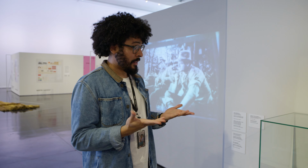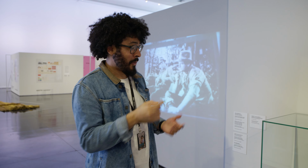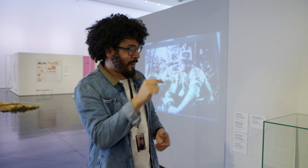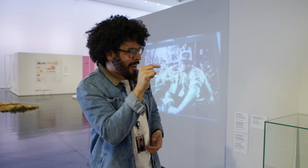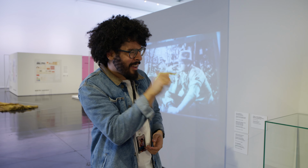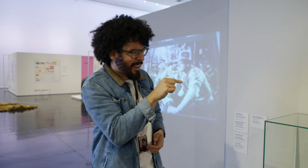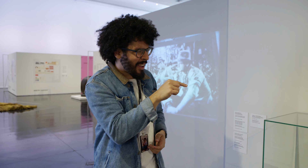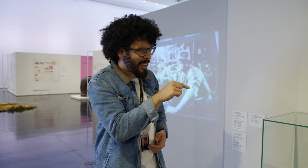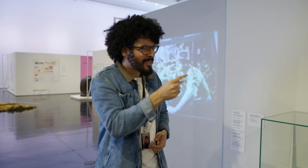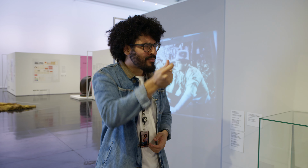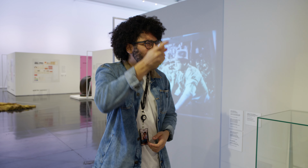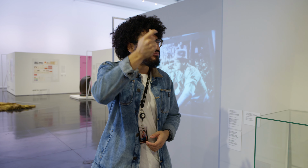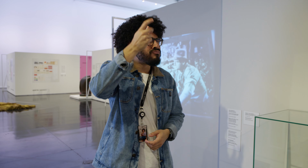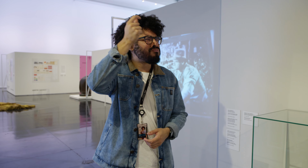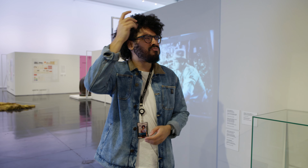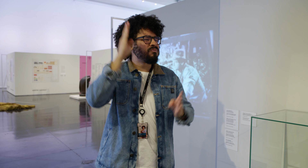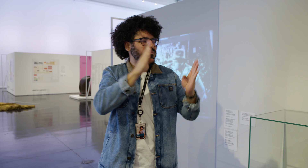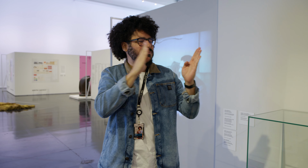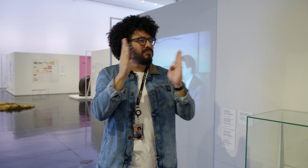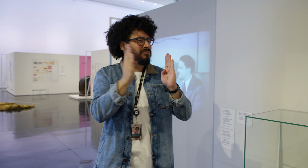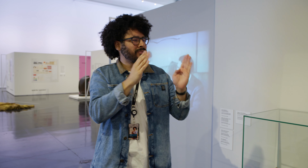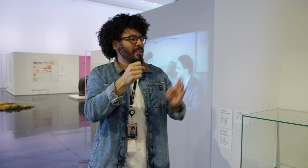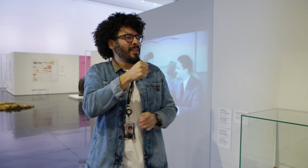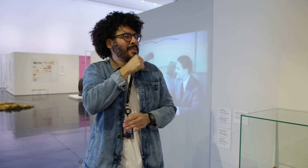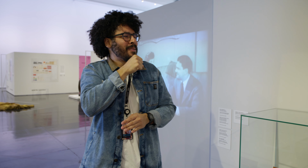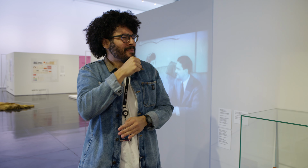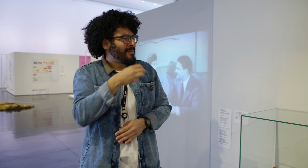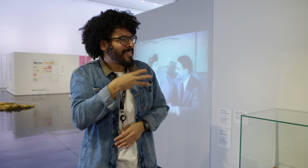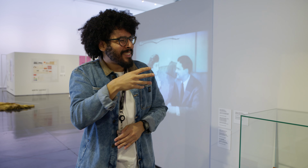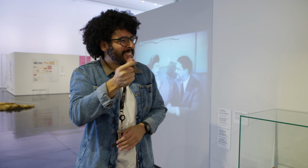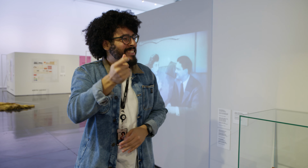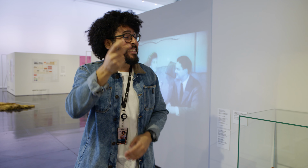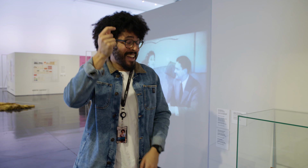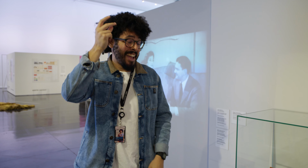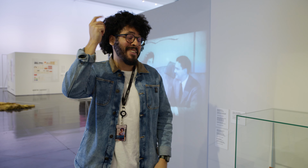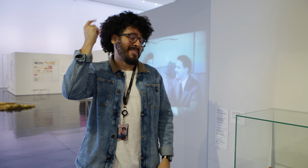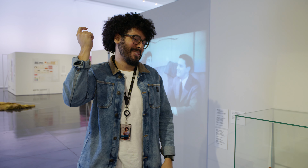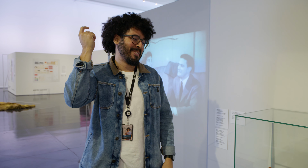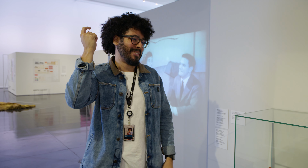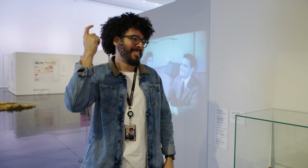Então, dá pra dizer que essa aqui é a tataravó daquele ali.